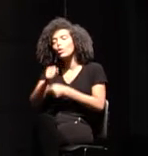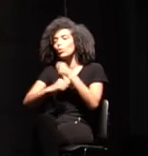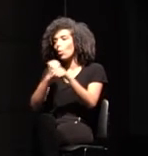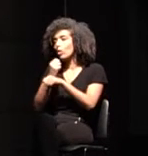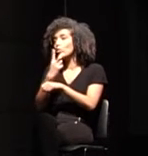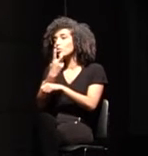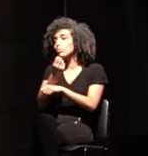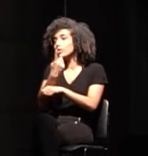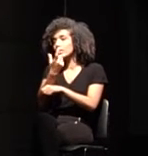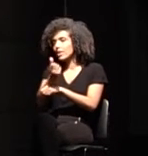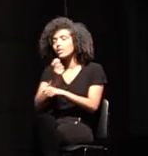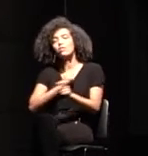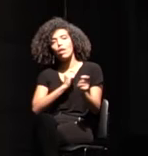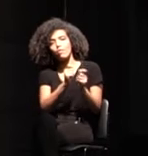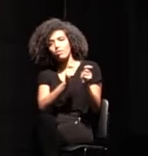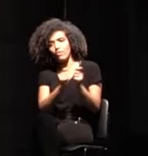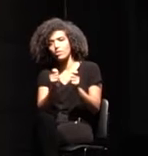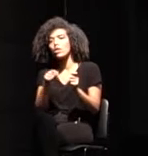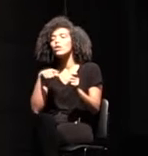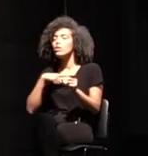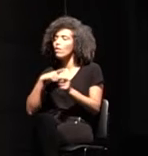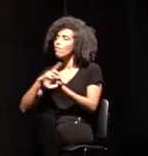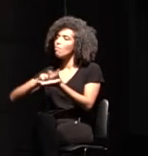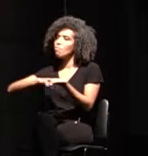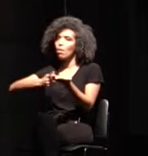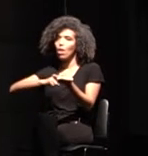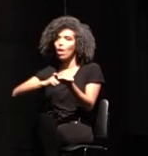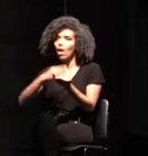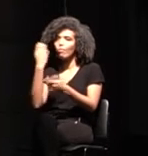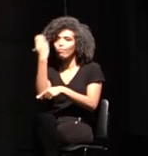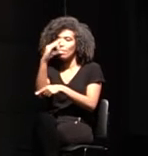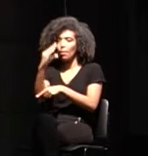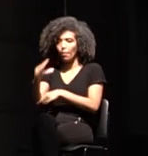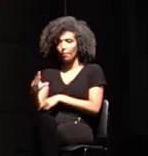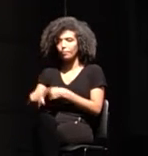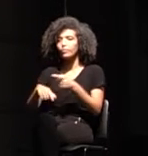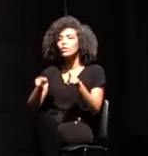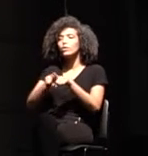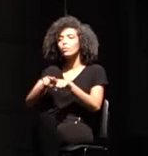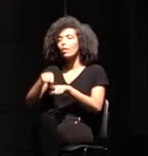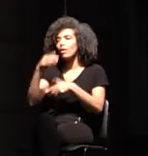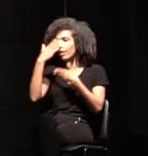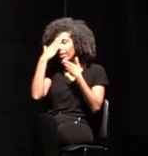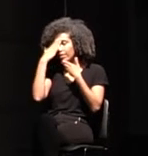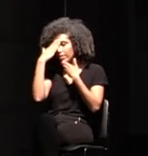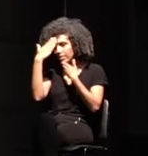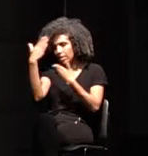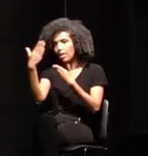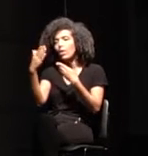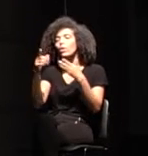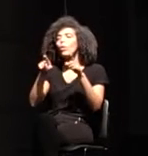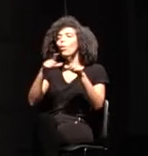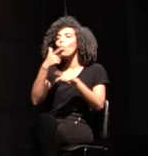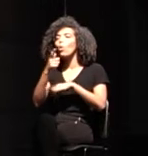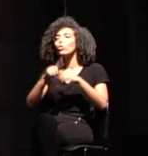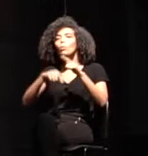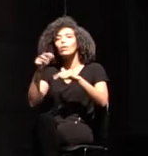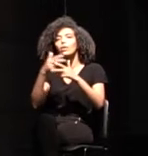e o segundo agradecimento vem justamente para outro material que está no mesmo site,